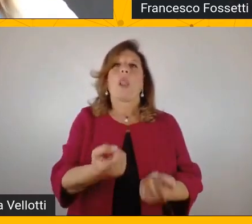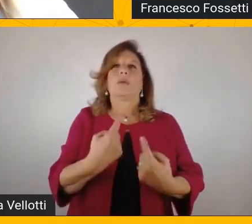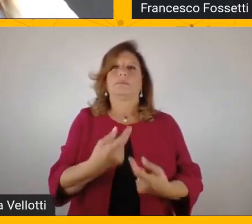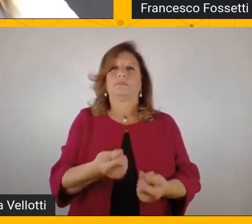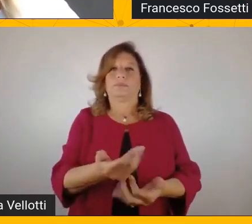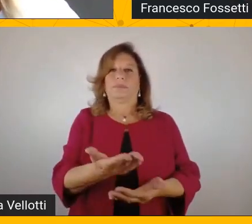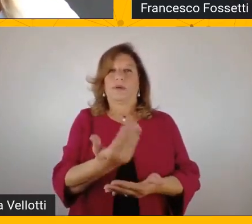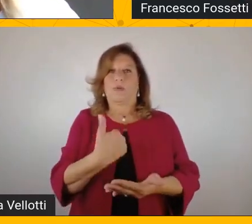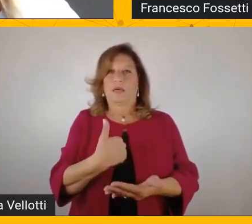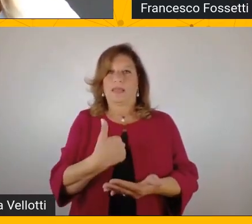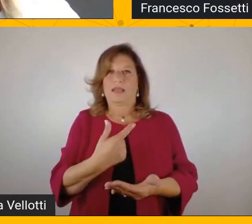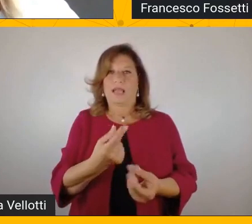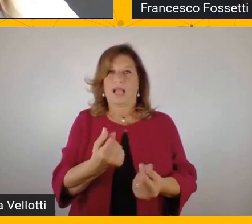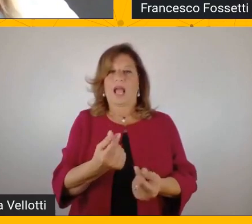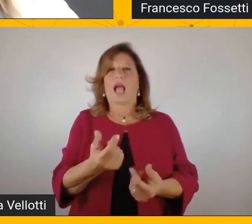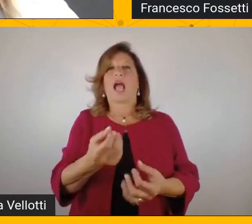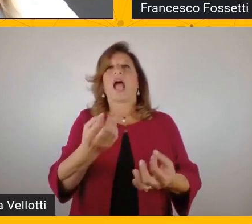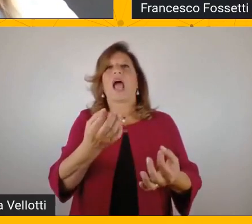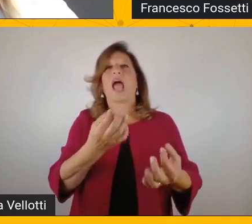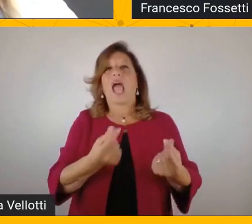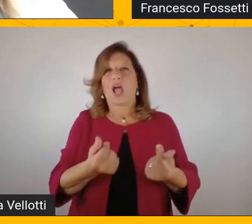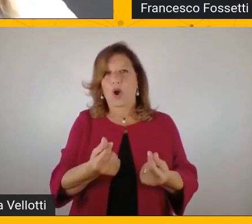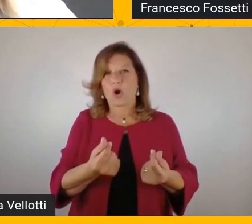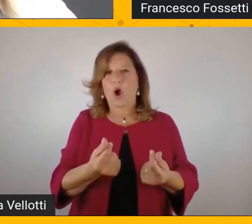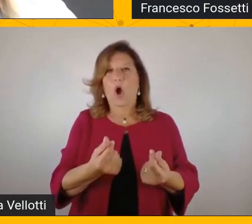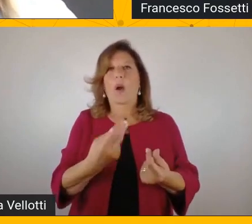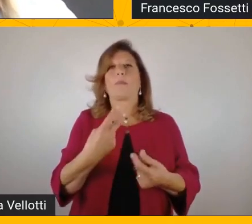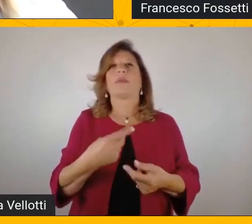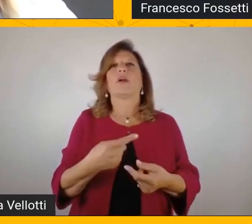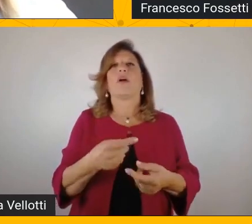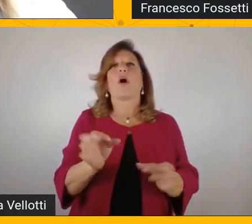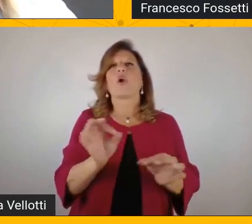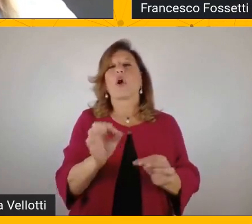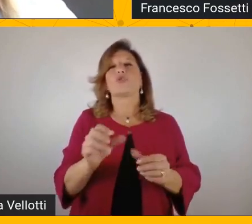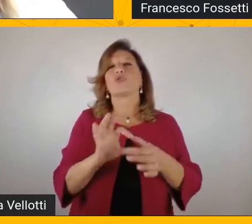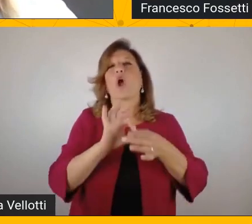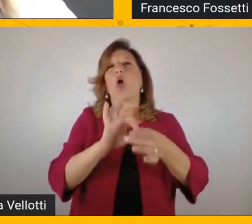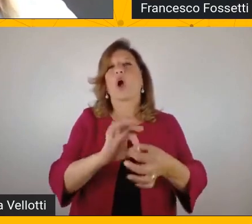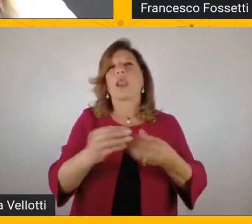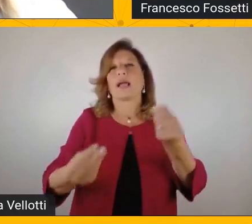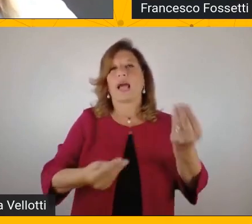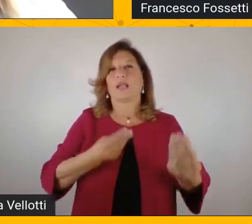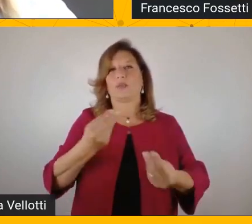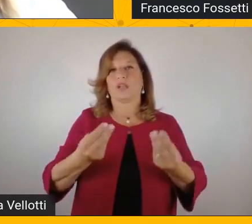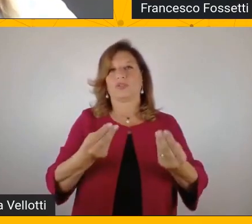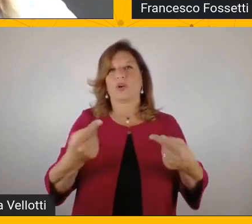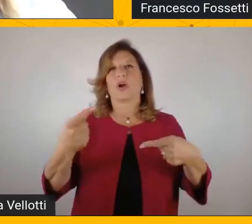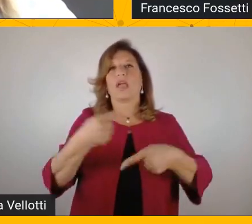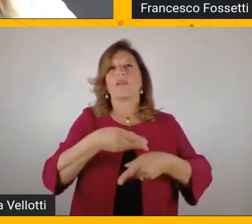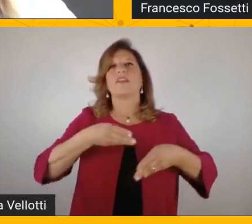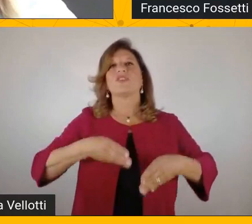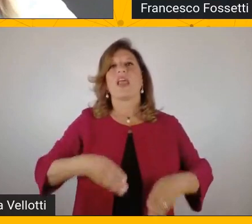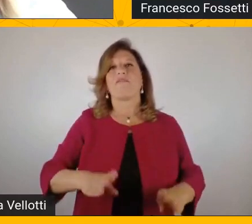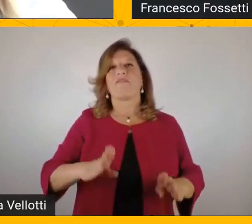direttamente legato al gioco, è un ritorno economico, è un ritorno di visibilità mentre eh